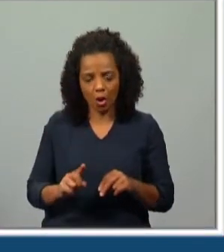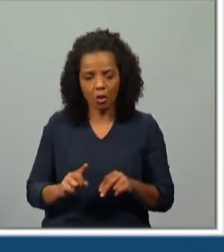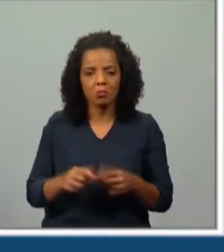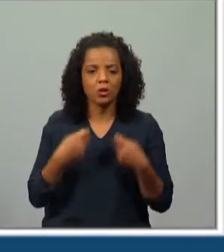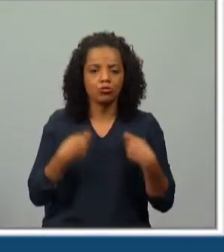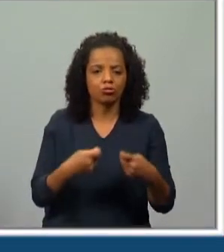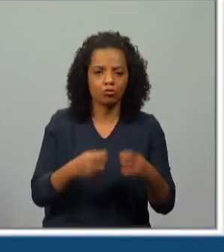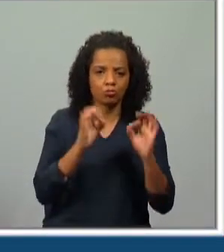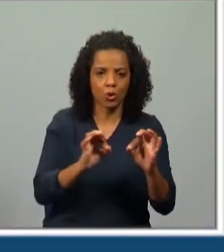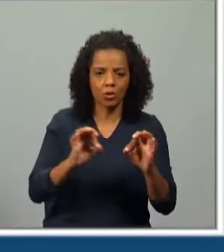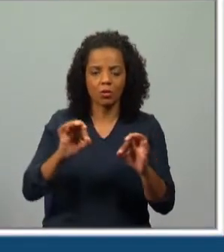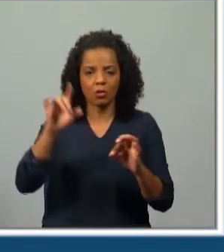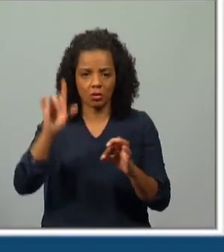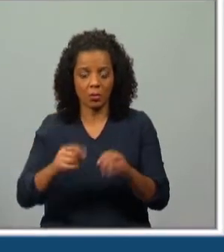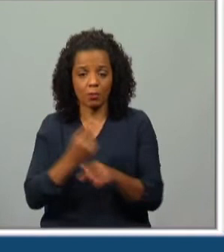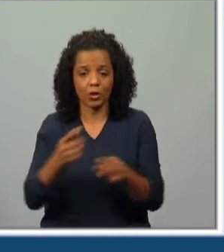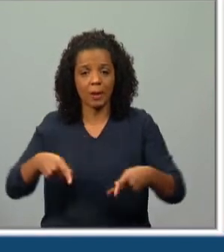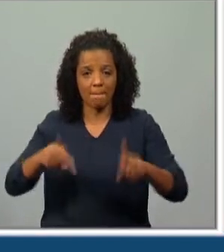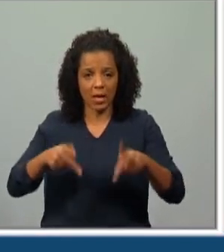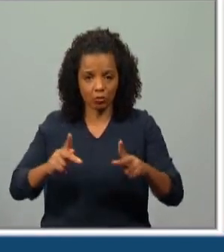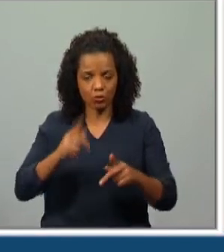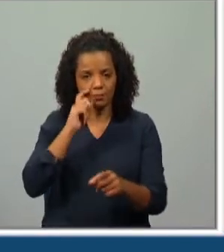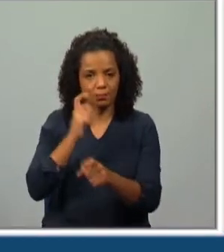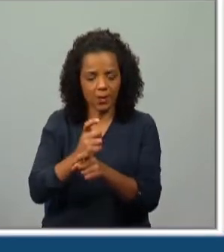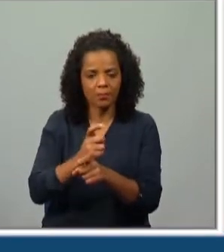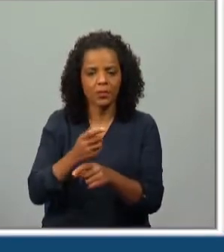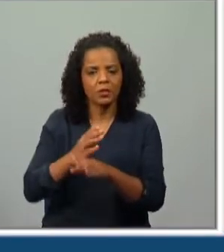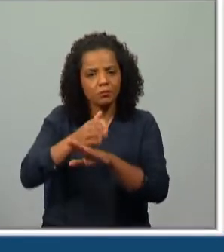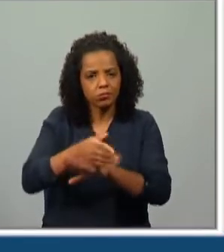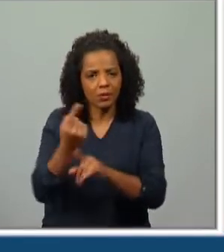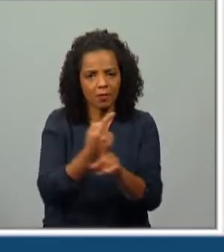menor pois os métodos existentes exigem várias embarcações e medidas complexas 更小，因為現有方法需要各種容器和復雜的測量